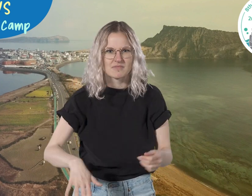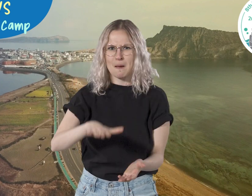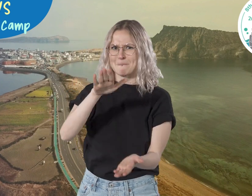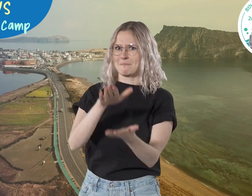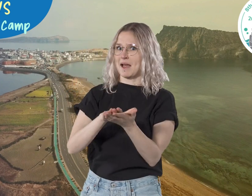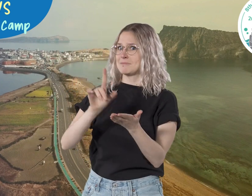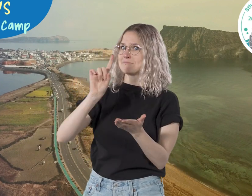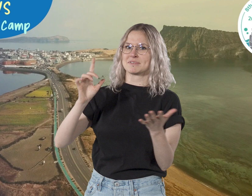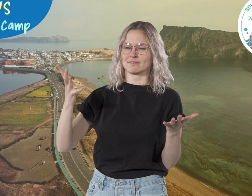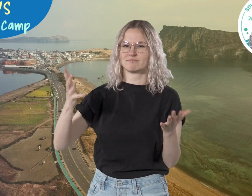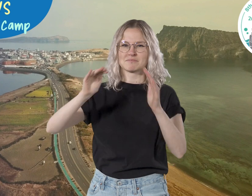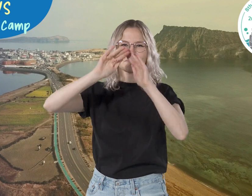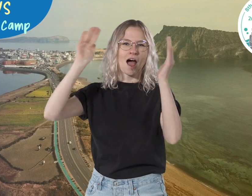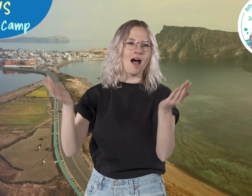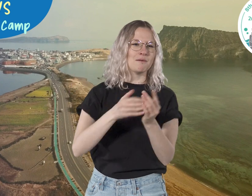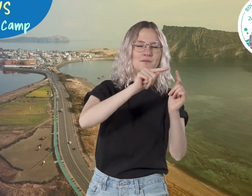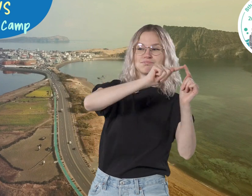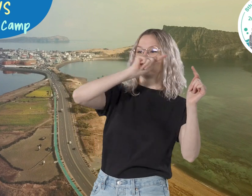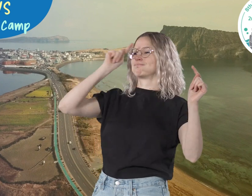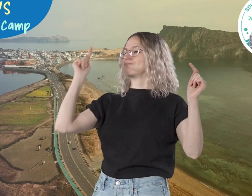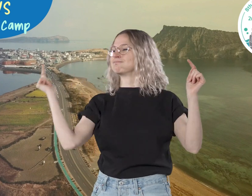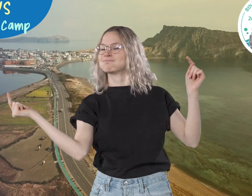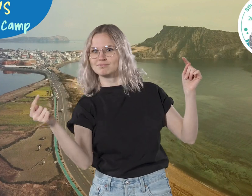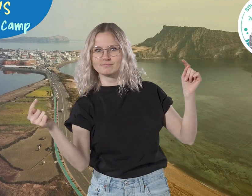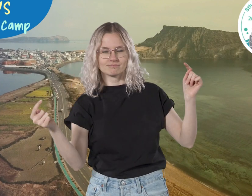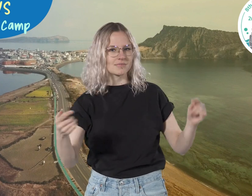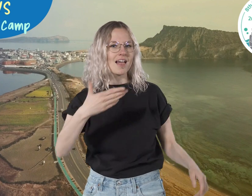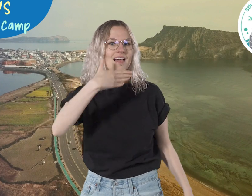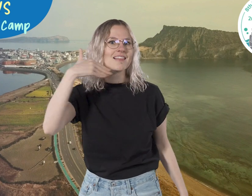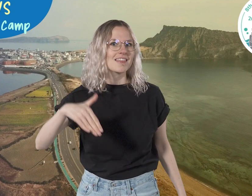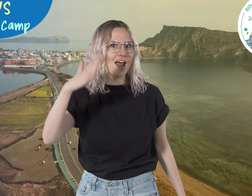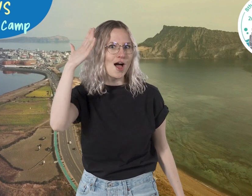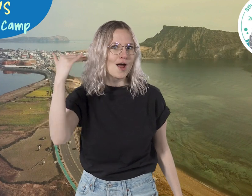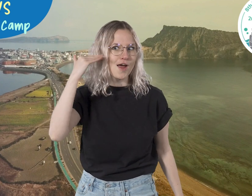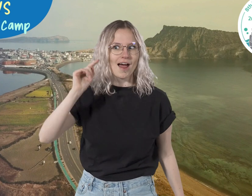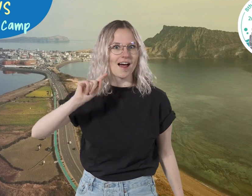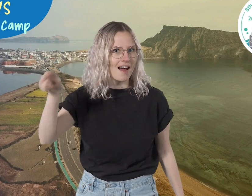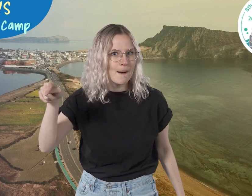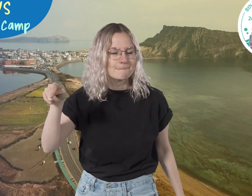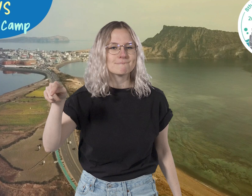Paikkana on tällä kertaa upea Etelä-Korea.